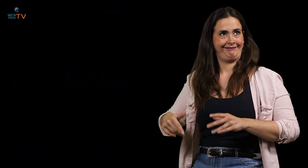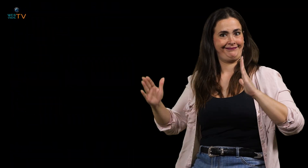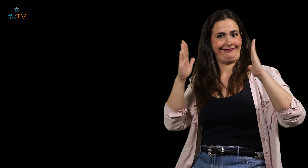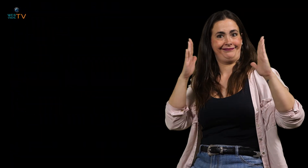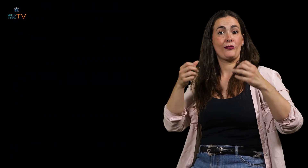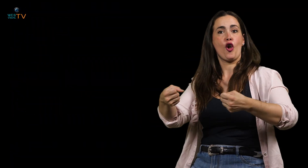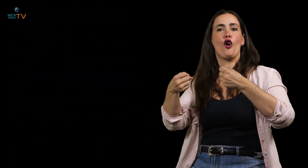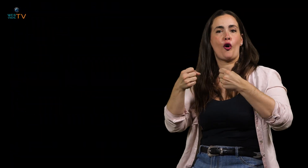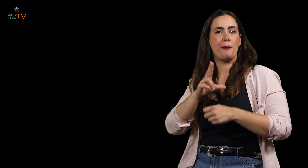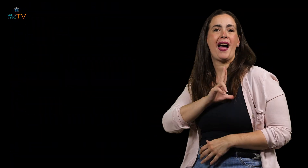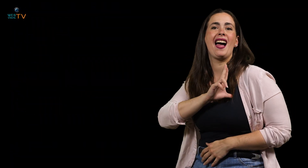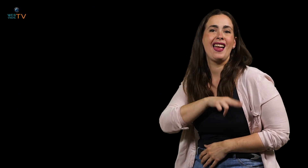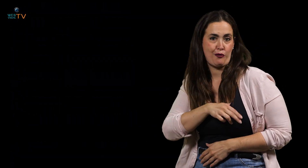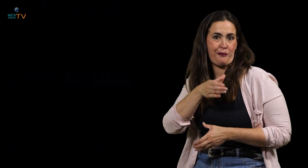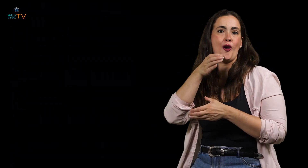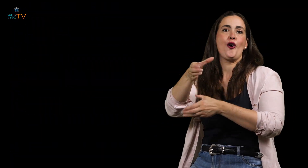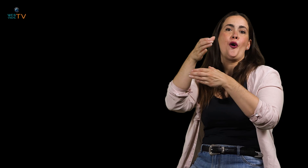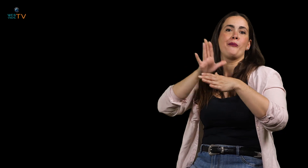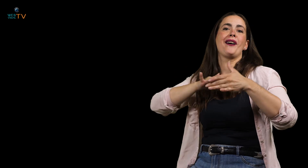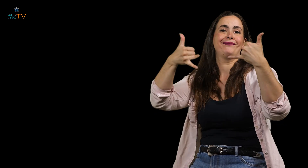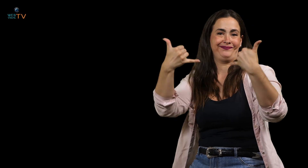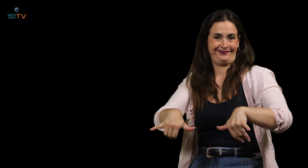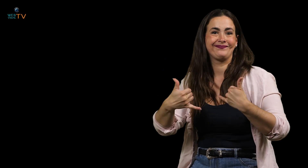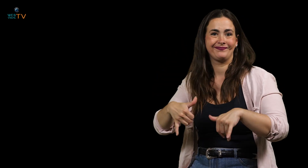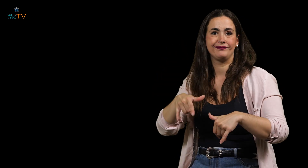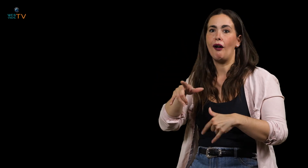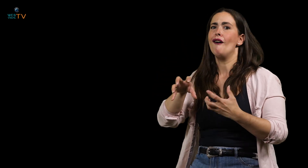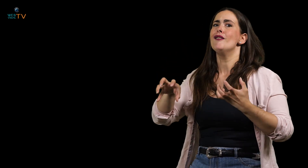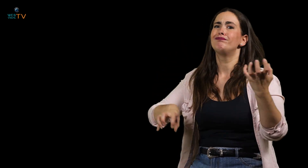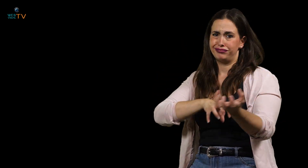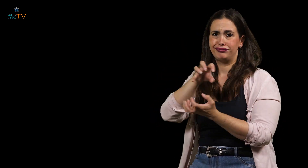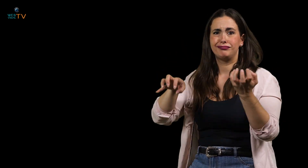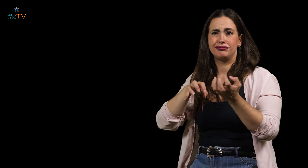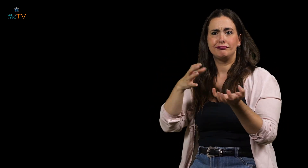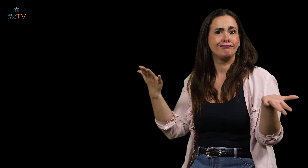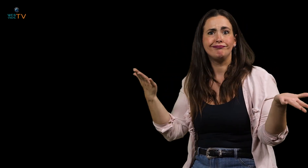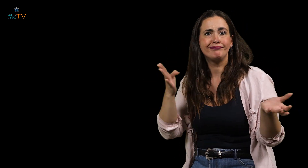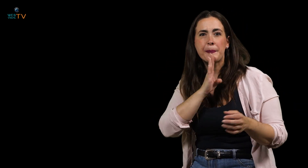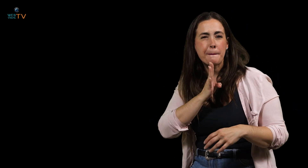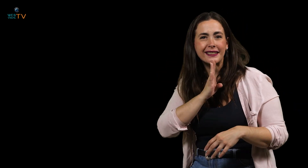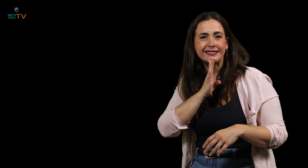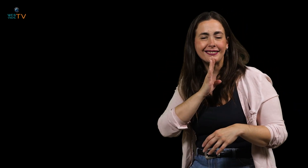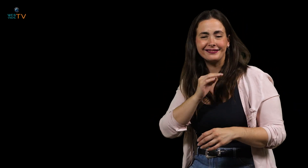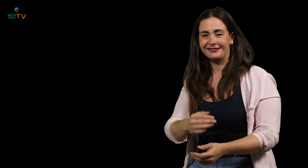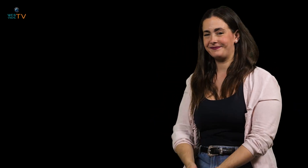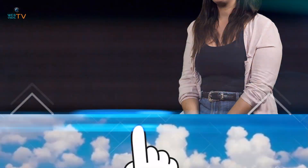Polémica que coincide, casualmente, con la de la Eurocopa... ¿Qué ha pasado?